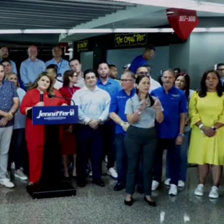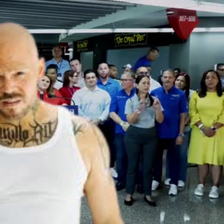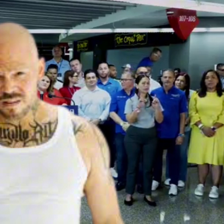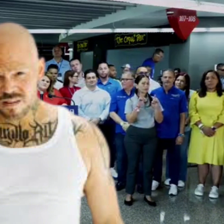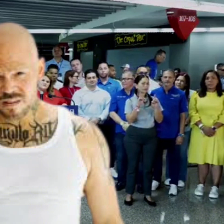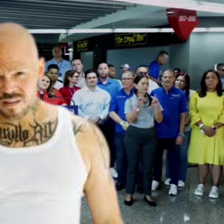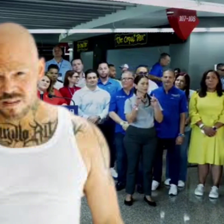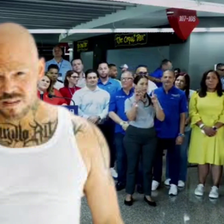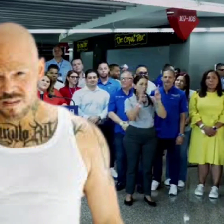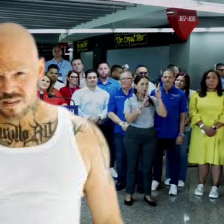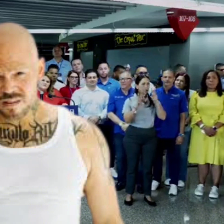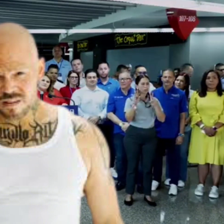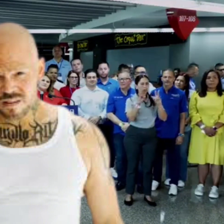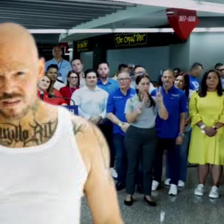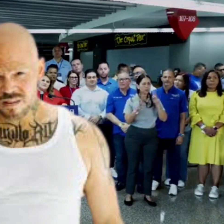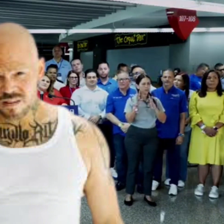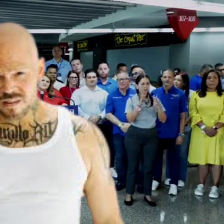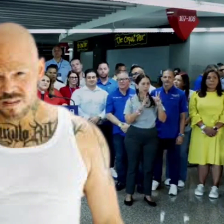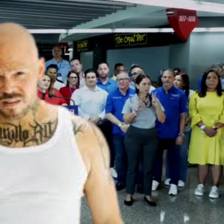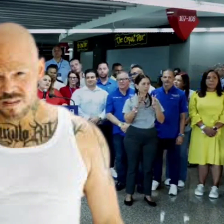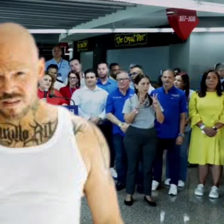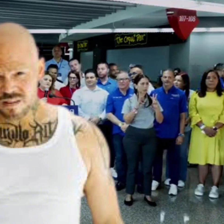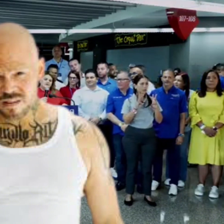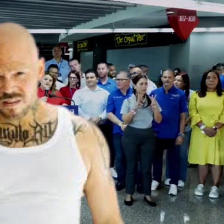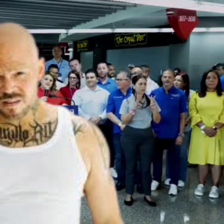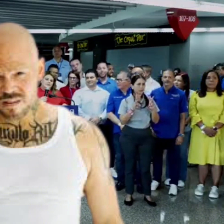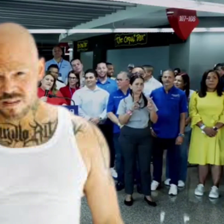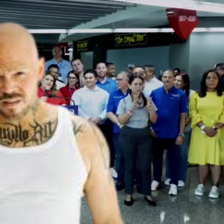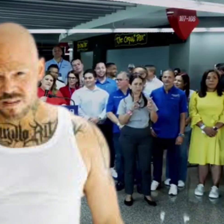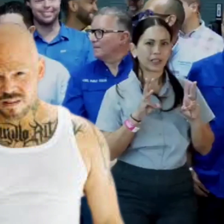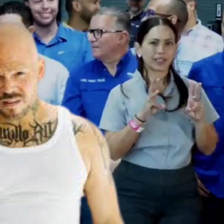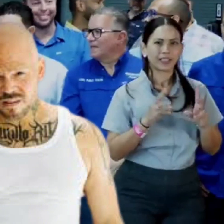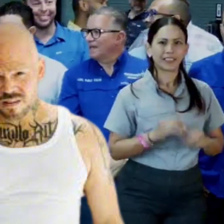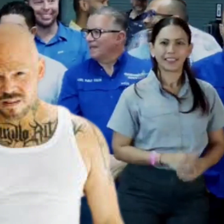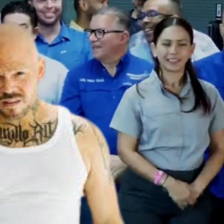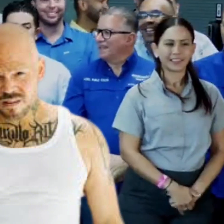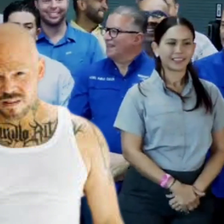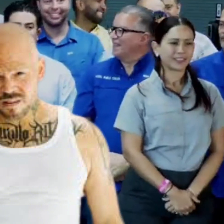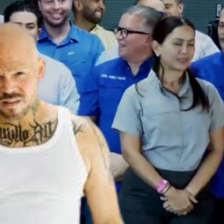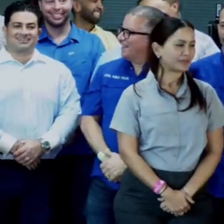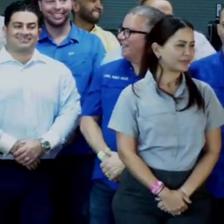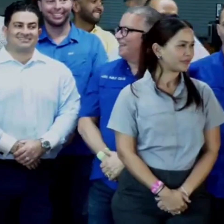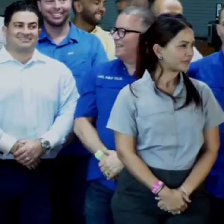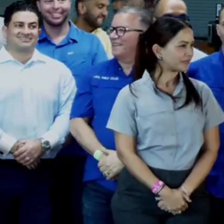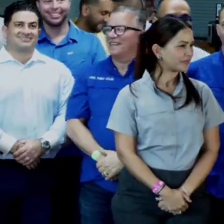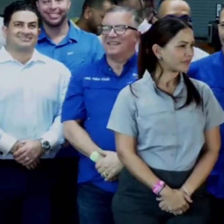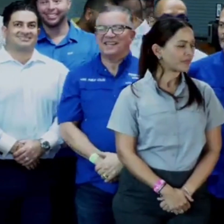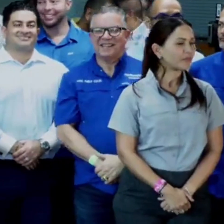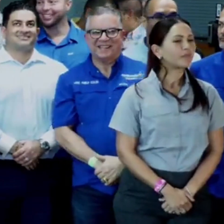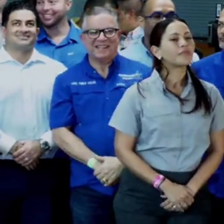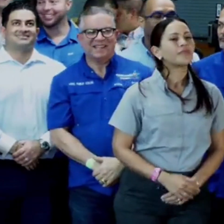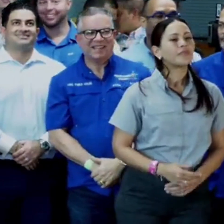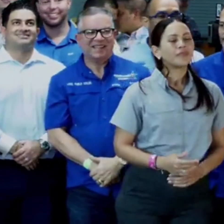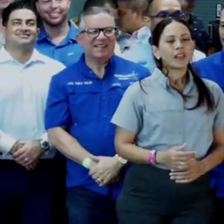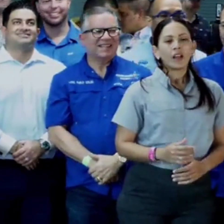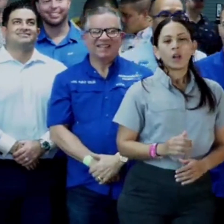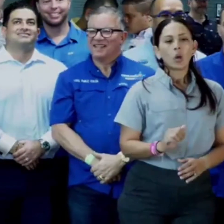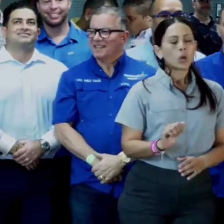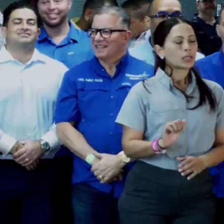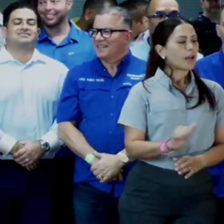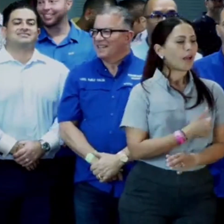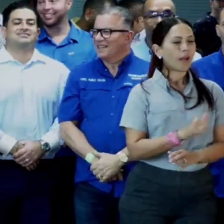de residente a la alianza no es lo más mínimo los artistas como cualquier elector si vive aquí y si